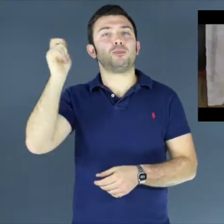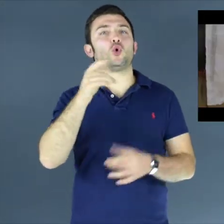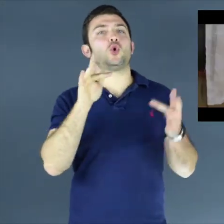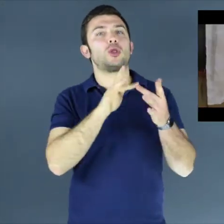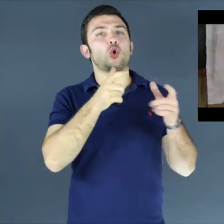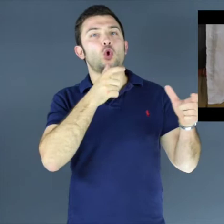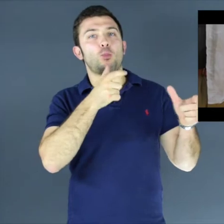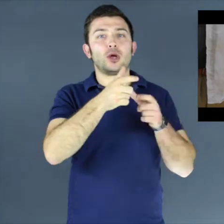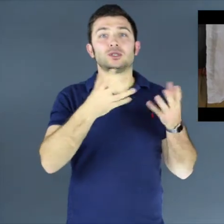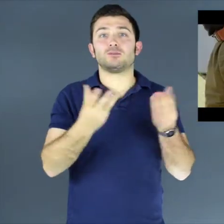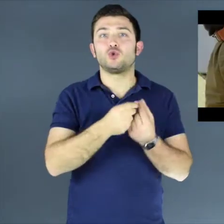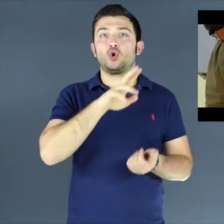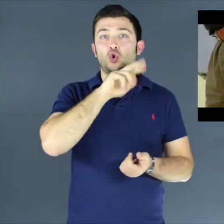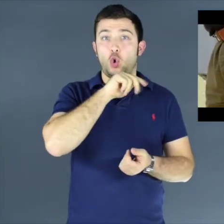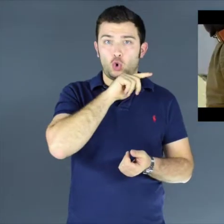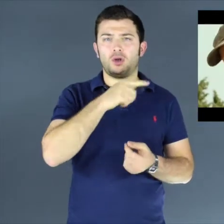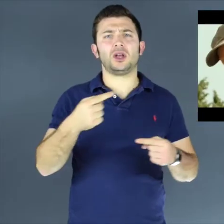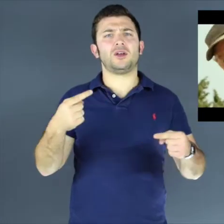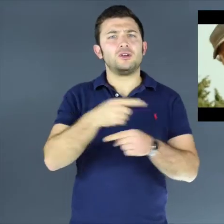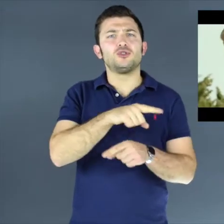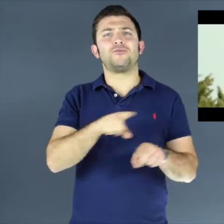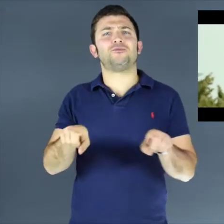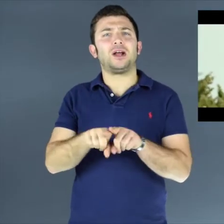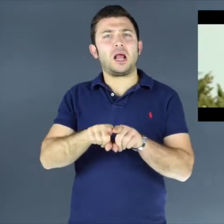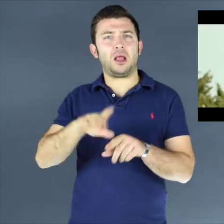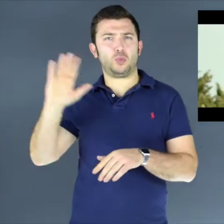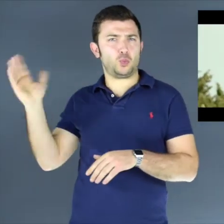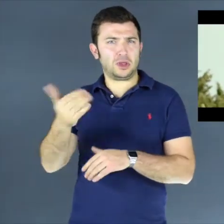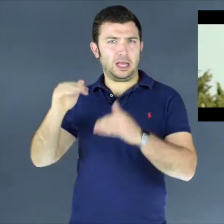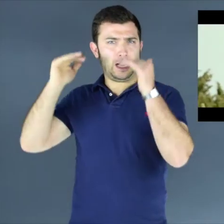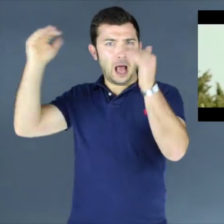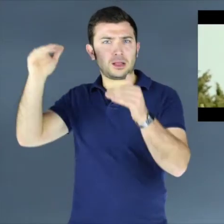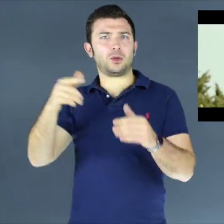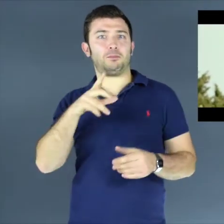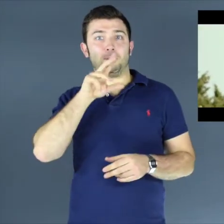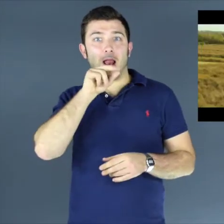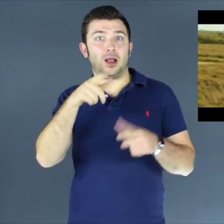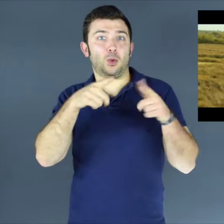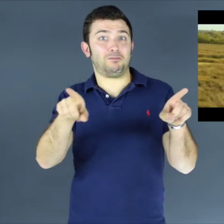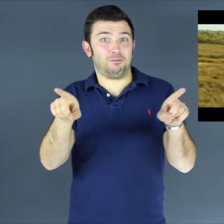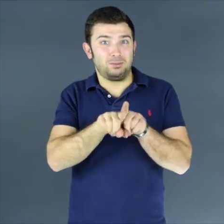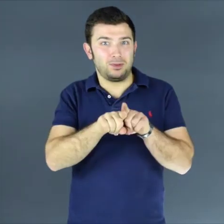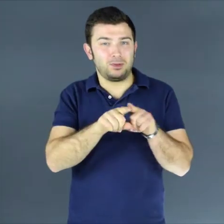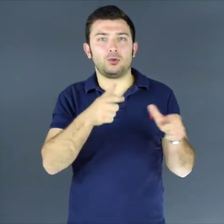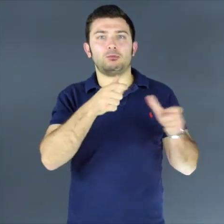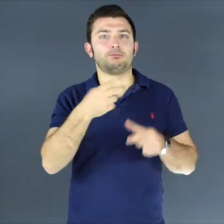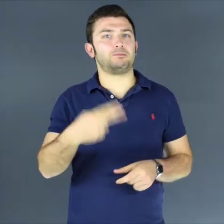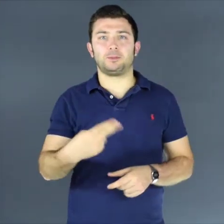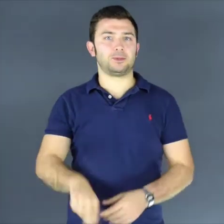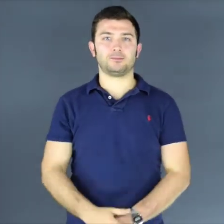..che riesce a instaurare un contatto comunicativo con il nonno. Invece i suoi fratelli grandi, che parlano la stessa lingua del loro nonno, non riescono a comunicare con lui.